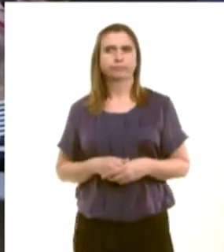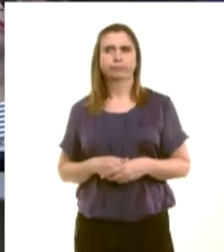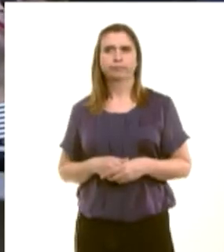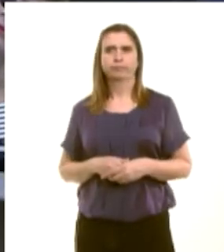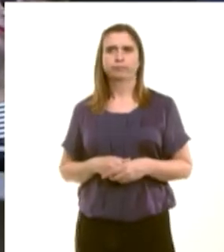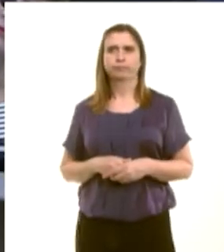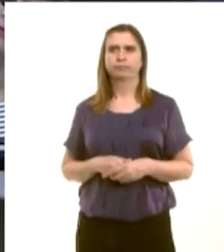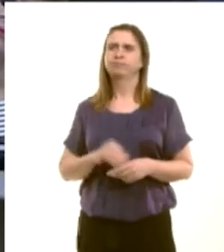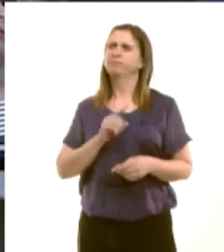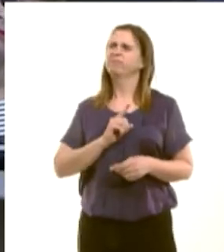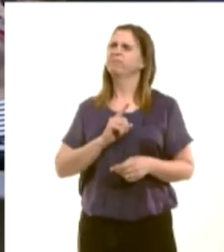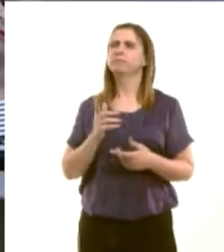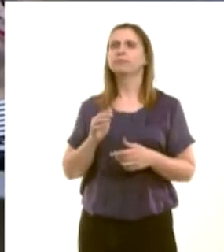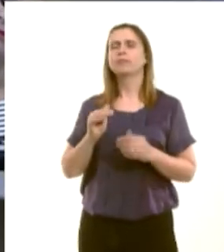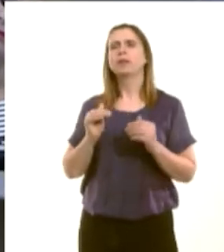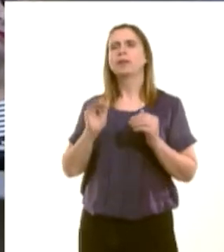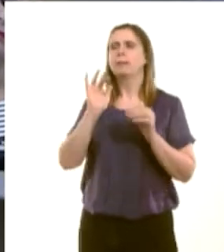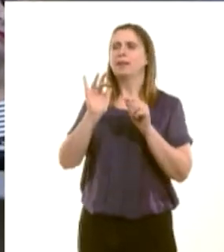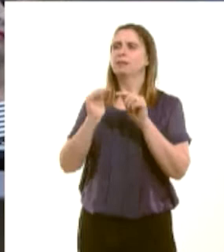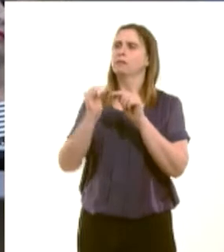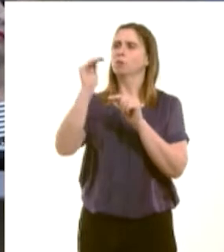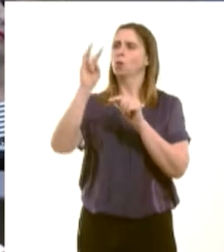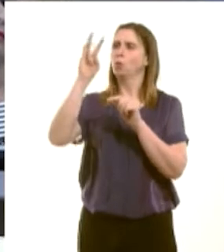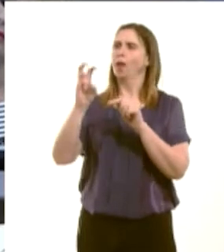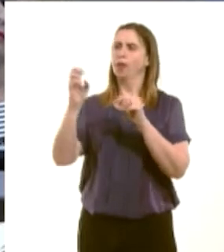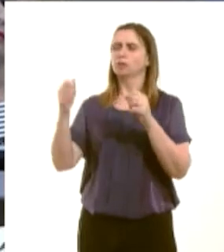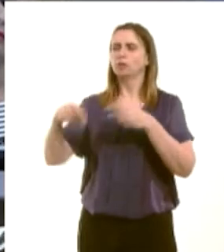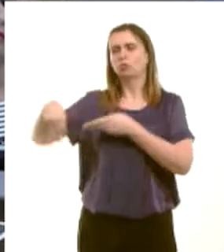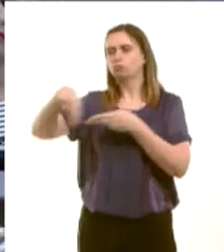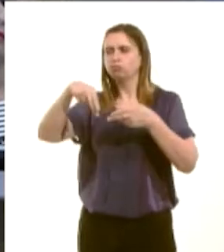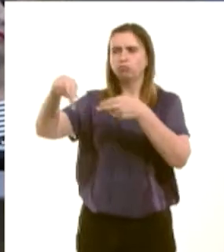wedi delio ‚ rhyw 10,000 o achosion yn y flwyddyn ddiwethaf, llawer iawn oír rheini